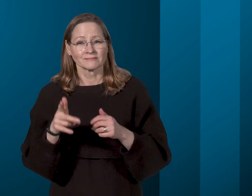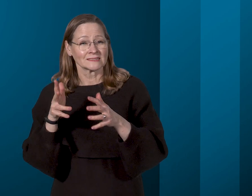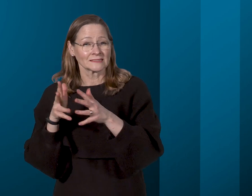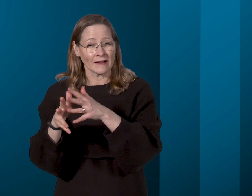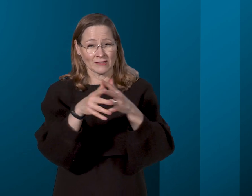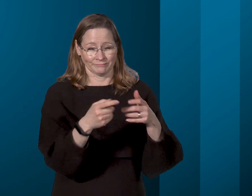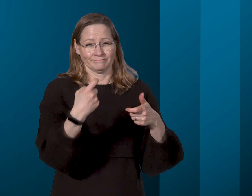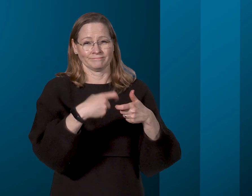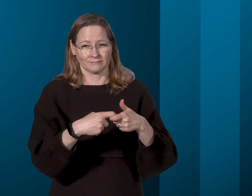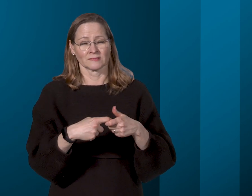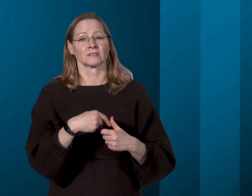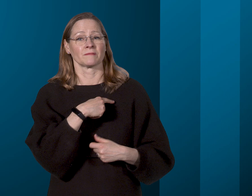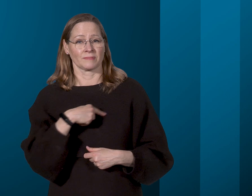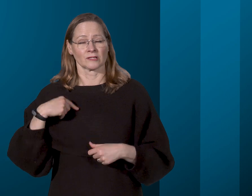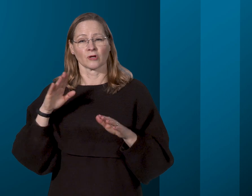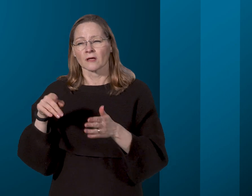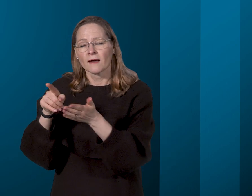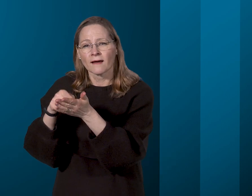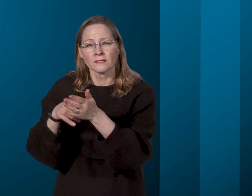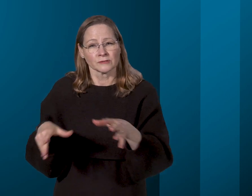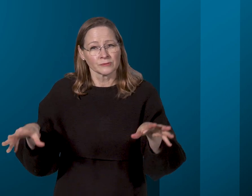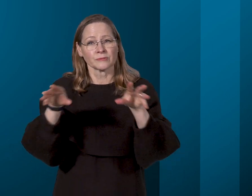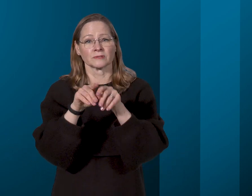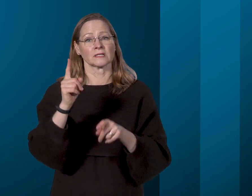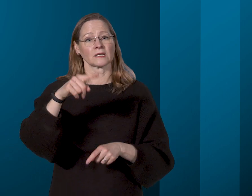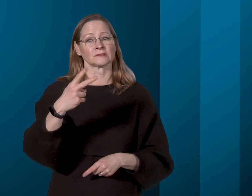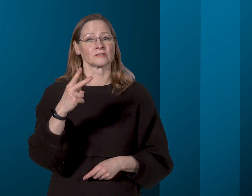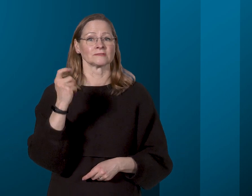Selvitystä varten Kursi haastatteli kaikkiaan kahtatoista -